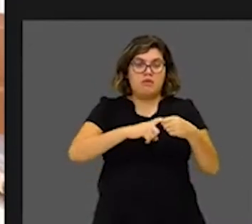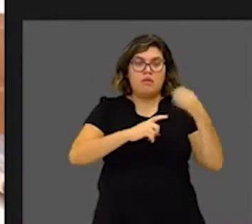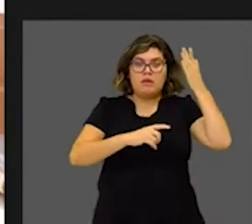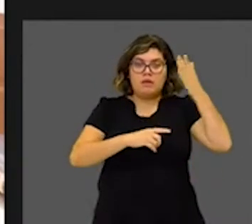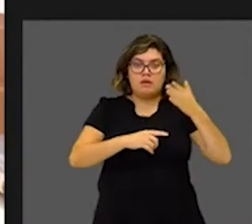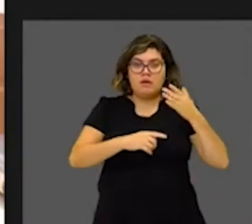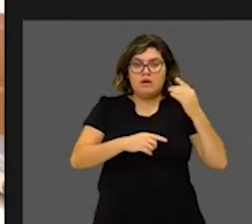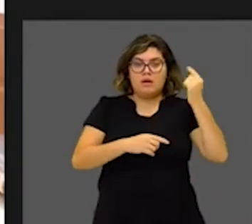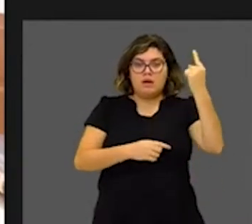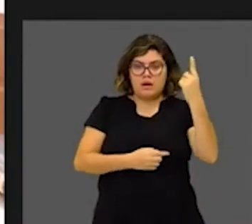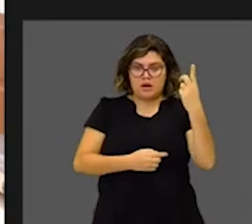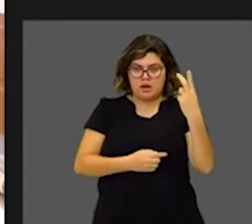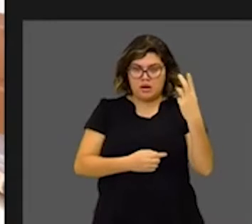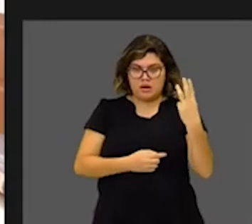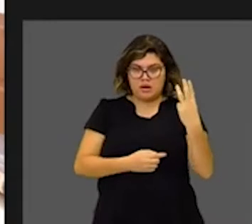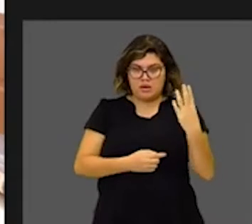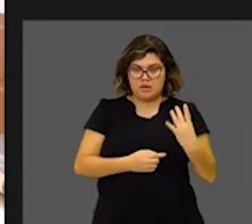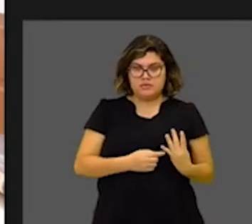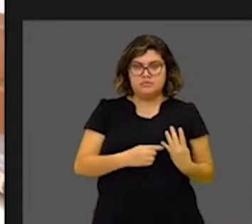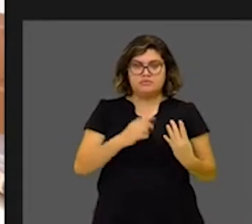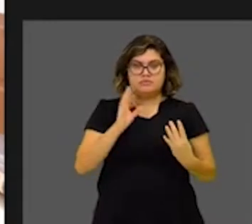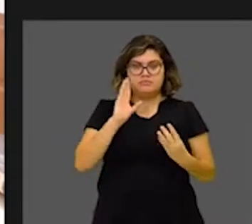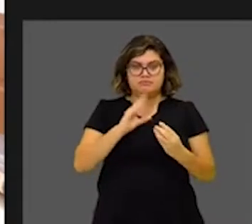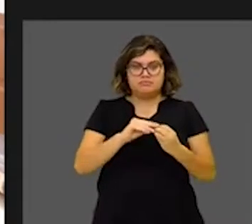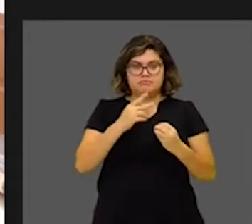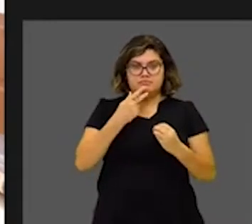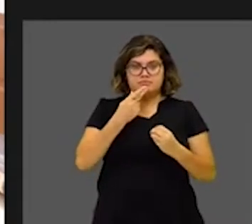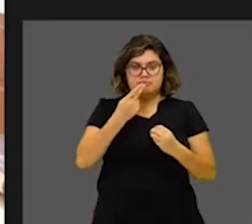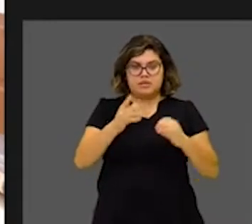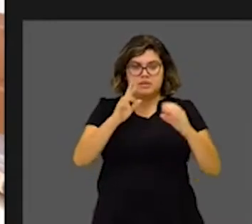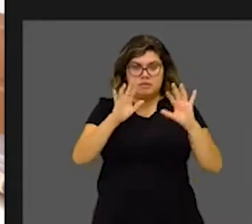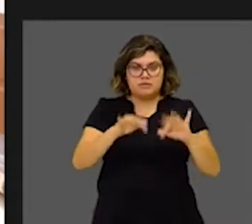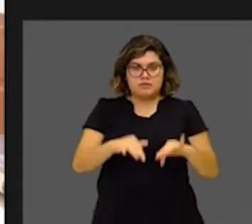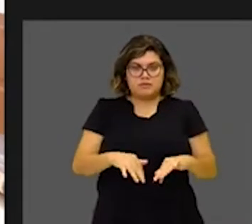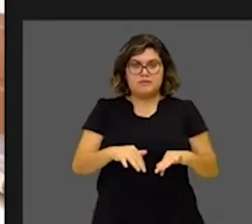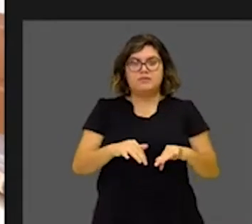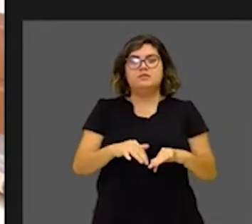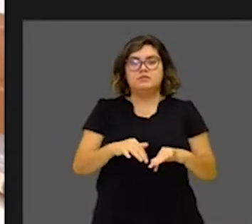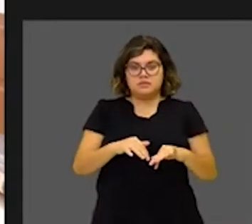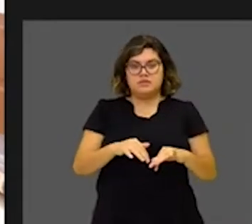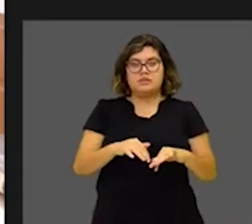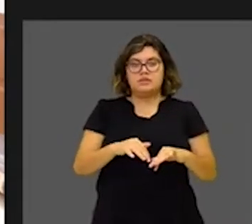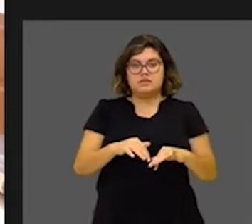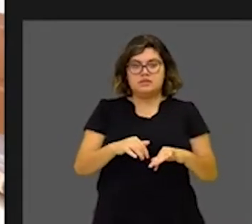para que eles passam as considerações finais já abordando ou não as questões que eu apresentar